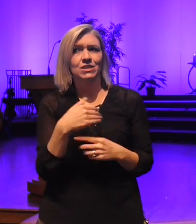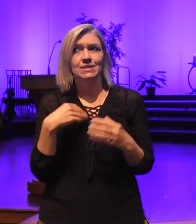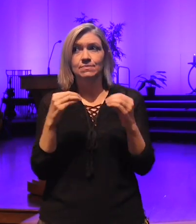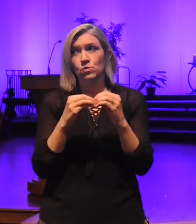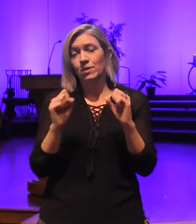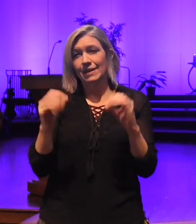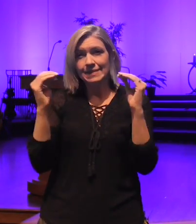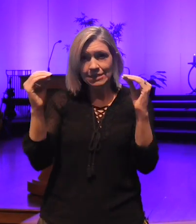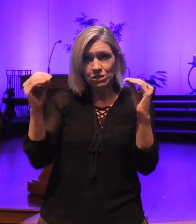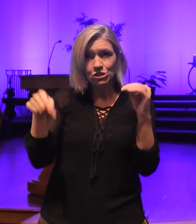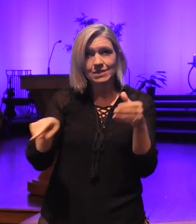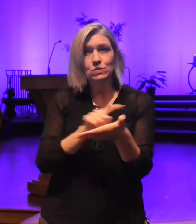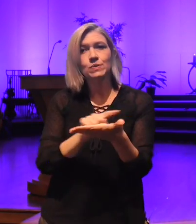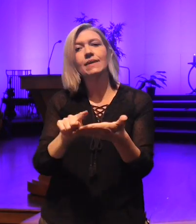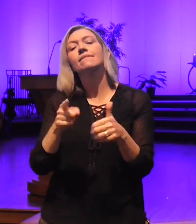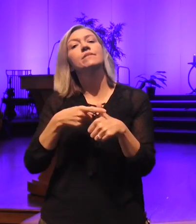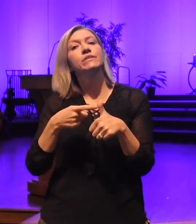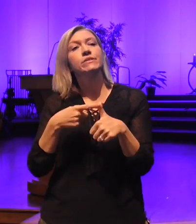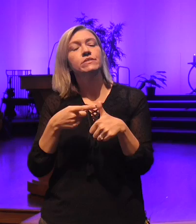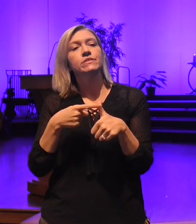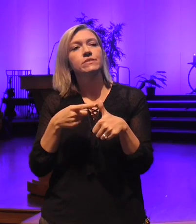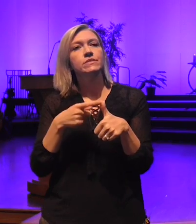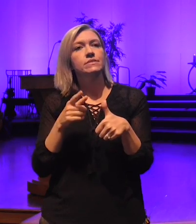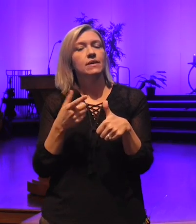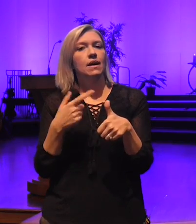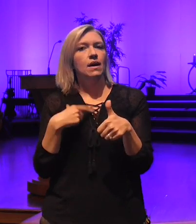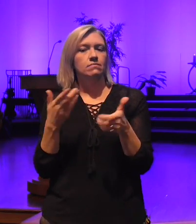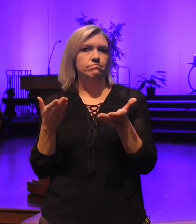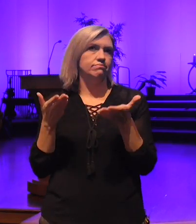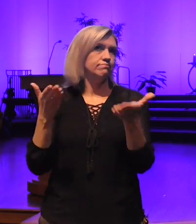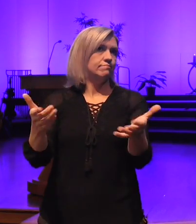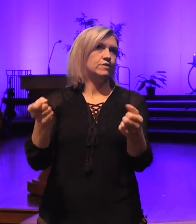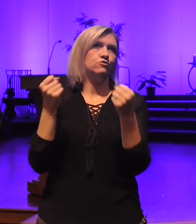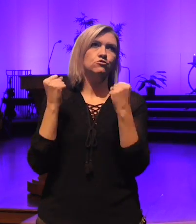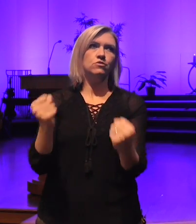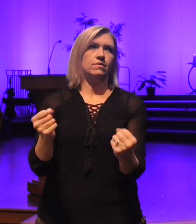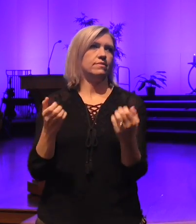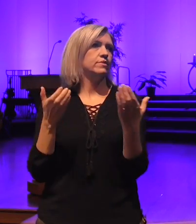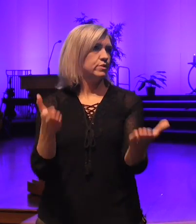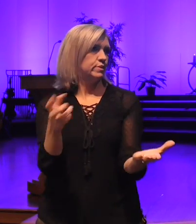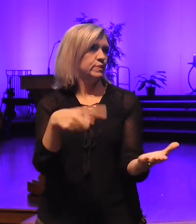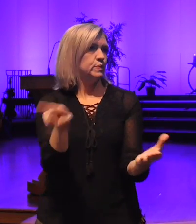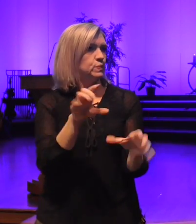semana primero que nada lo primero que me animaría totalmente a hacer es primero que nada salir de la